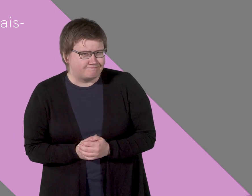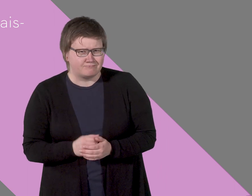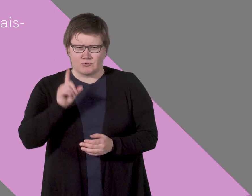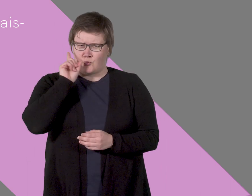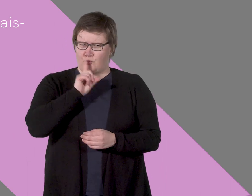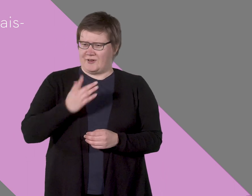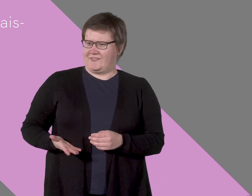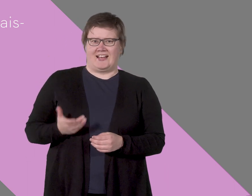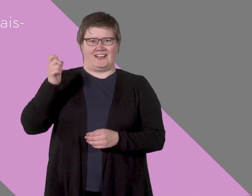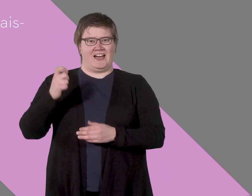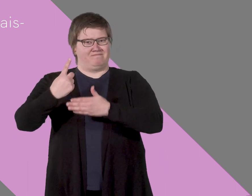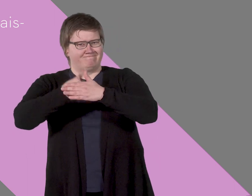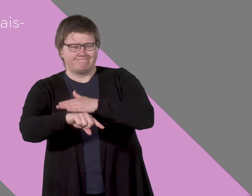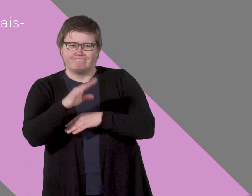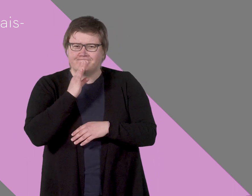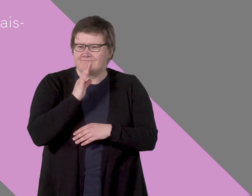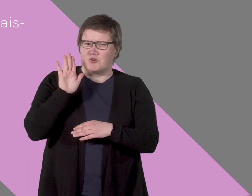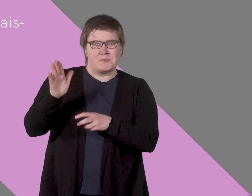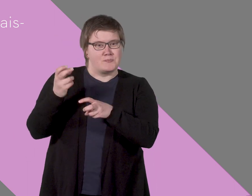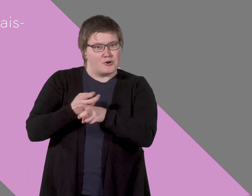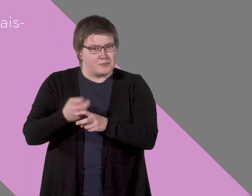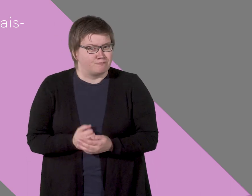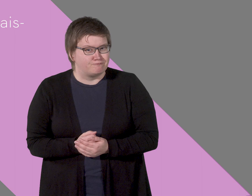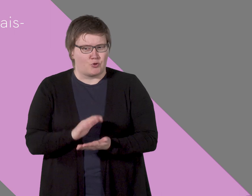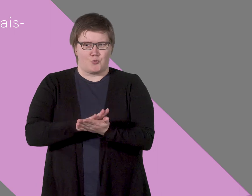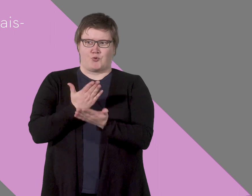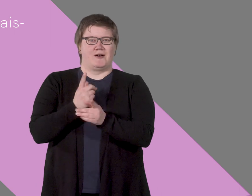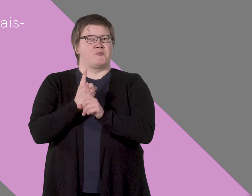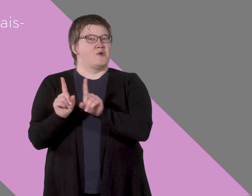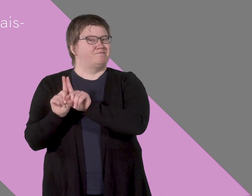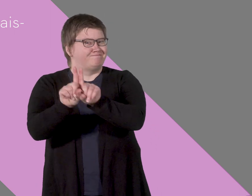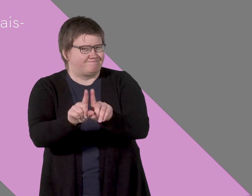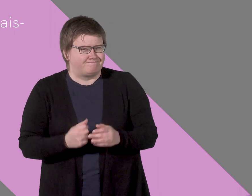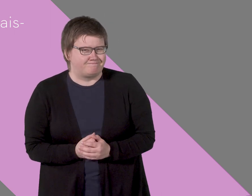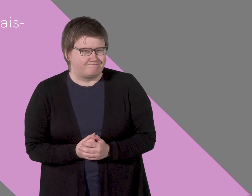joiden aikana kuuro vierailija jakaa vierailun aikana - aikana omakohtaisia kokemuksiaan viittomakielen tulkin välityksellä.